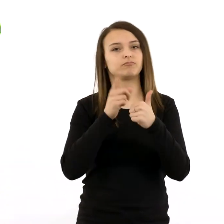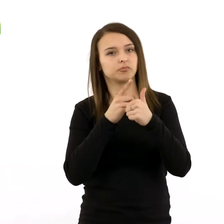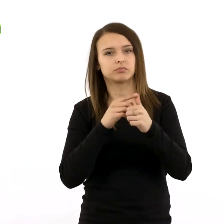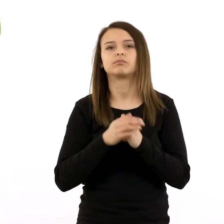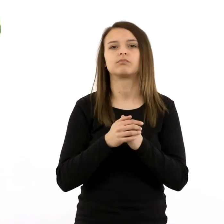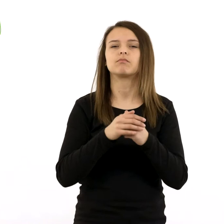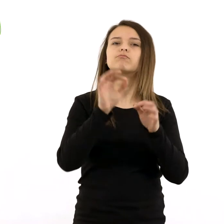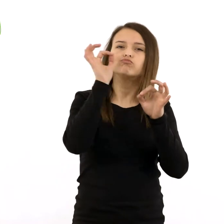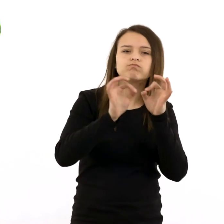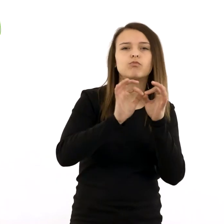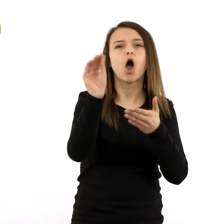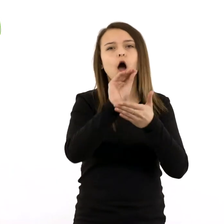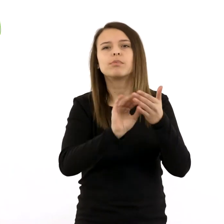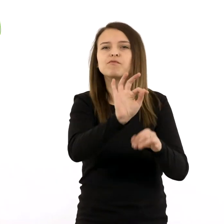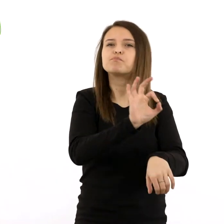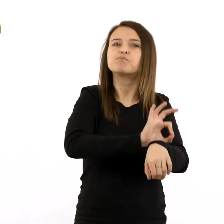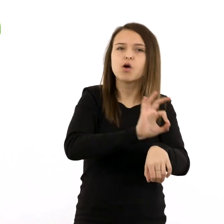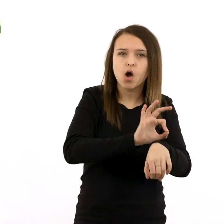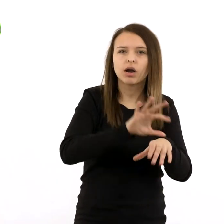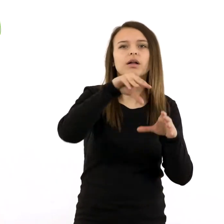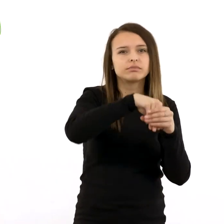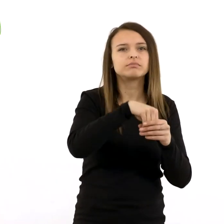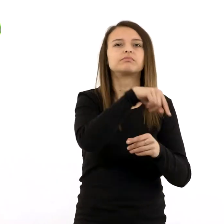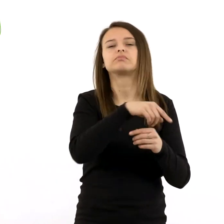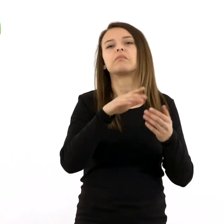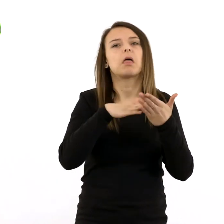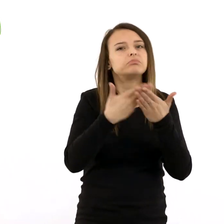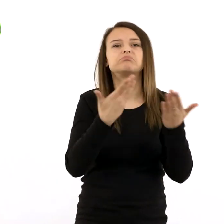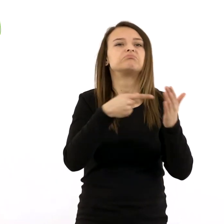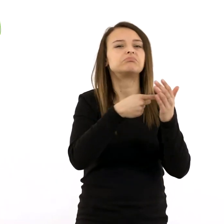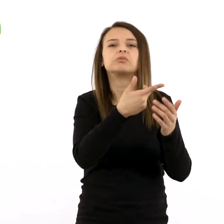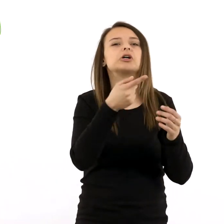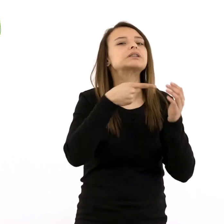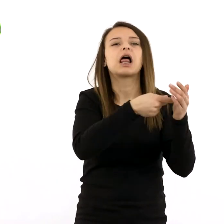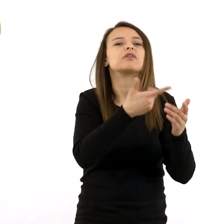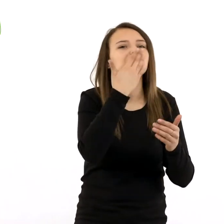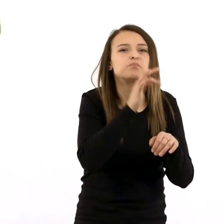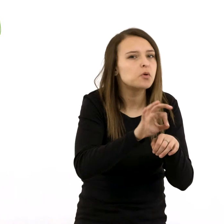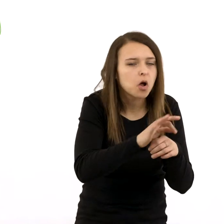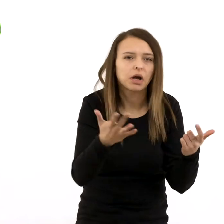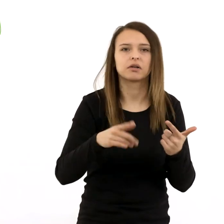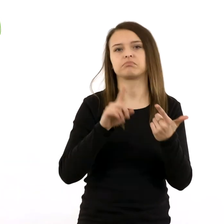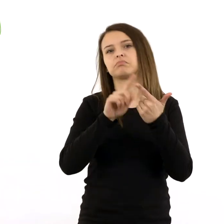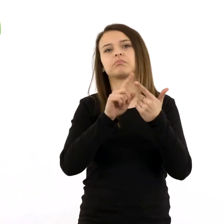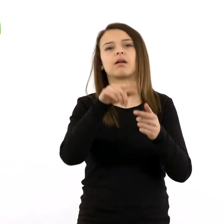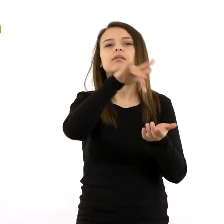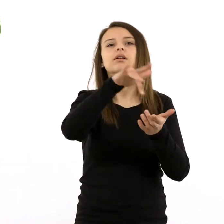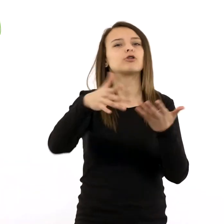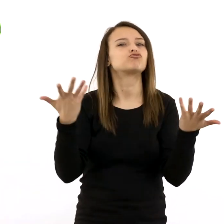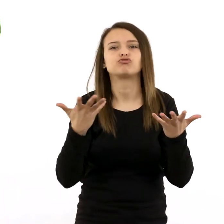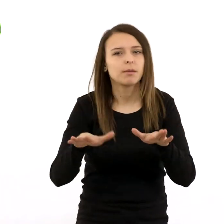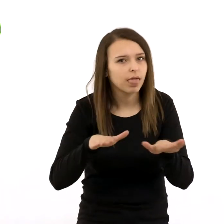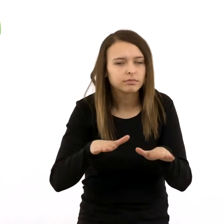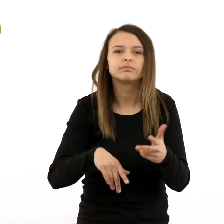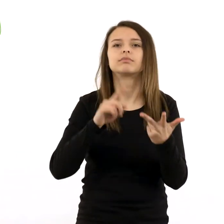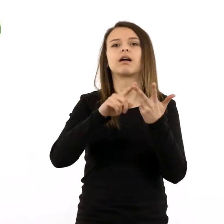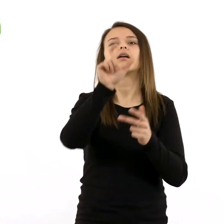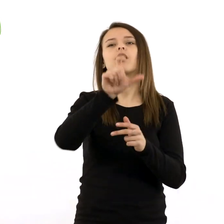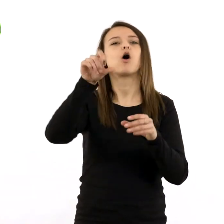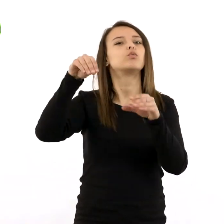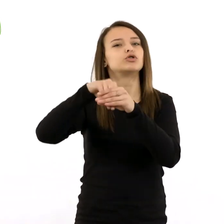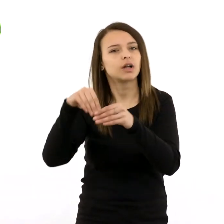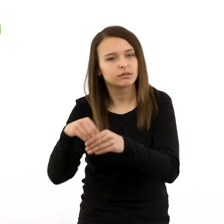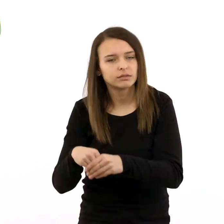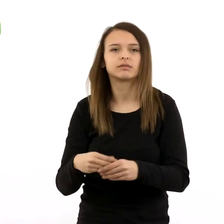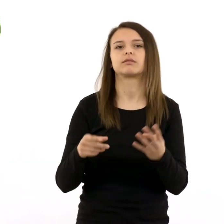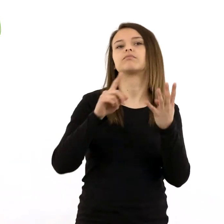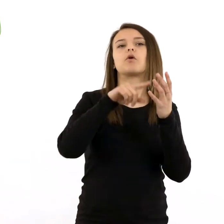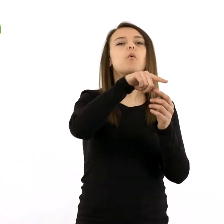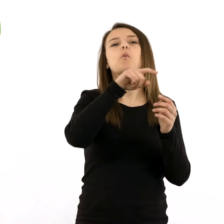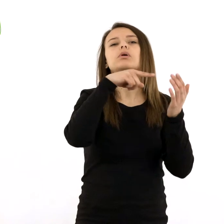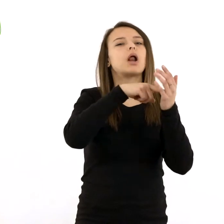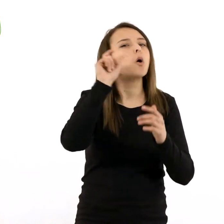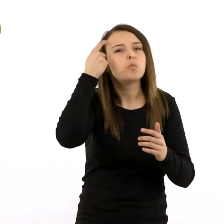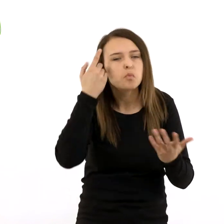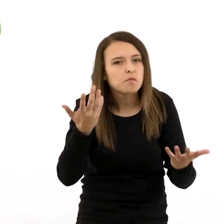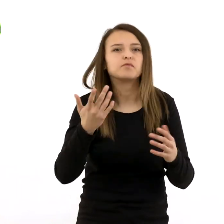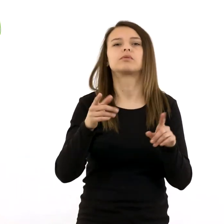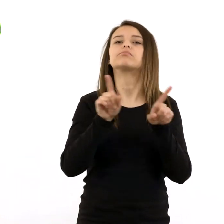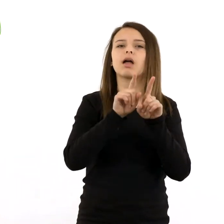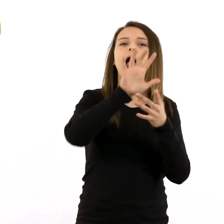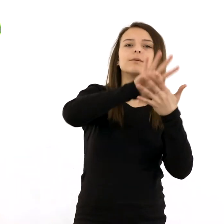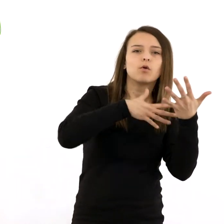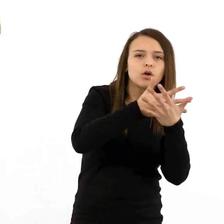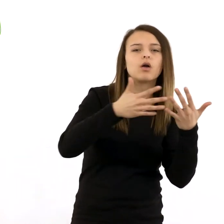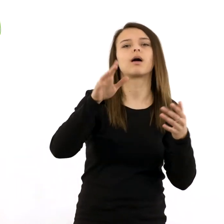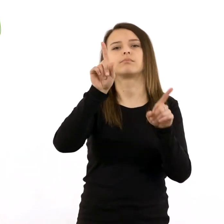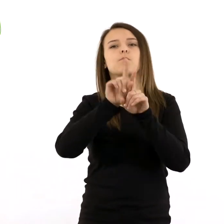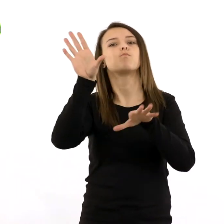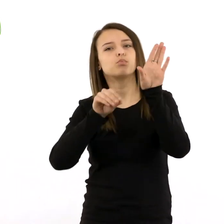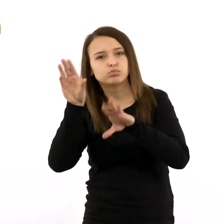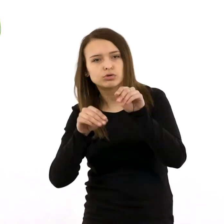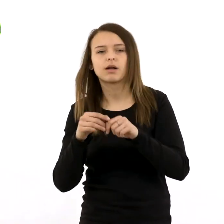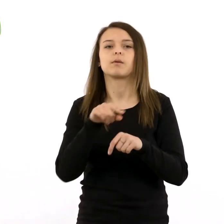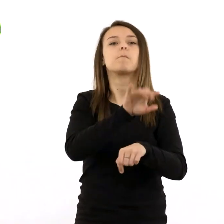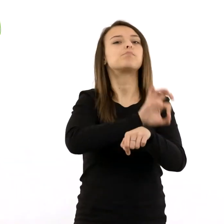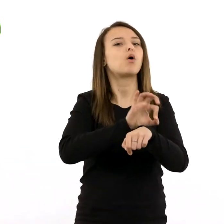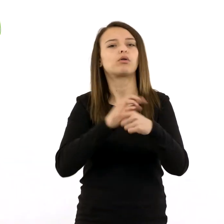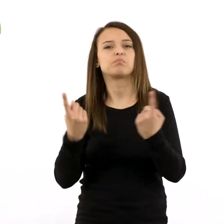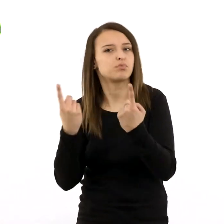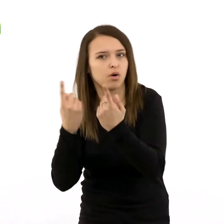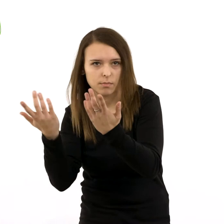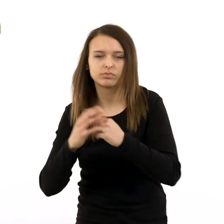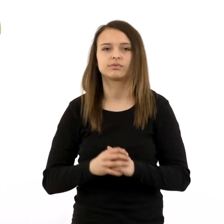szczegółowy opis projektu (czego dotyczy projekt, miejsce realizacji, liczba uczestników, główny cel, harmonogram i budżet, promocja projektu);